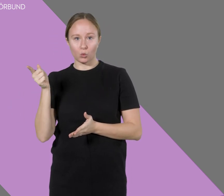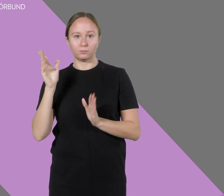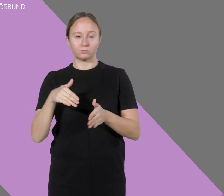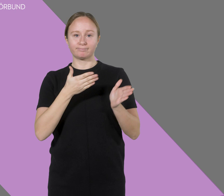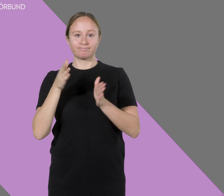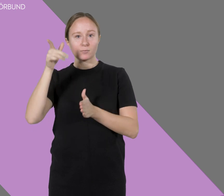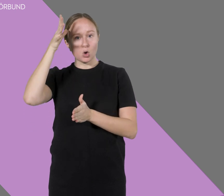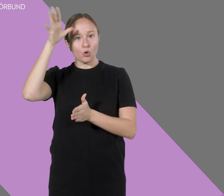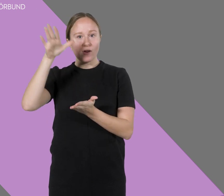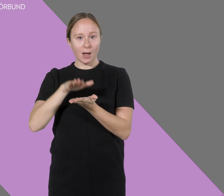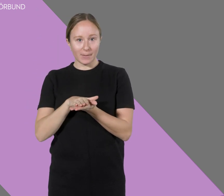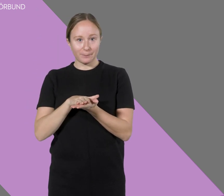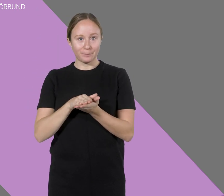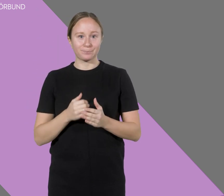som hölls i Rovaniemi.